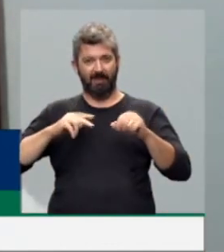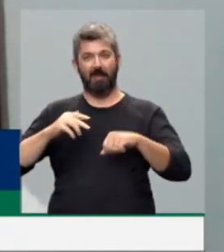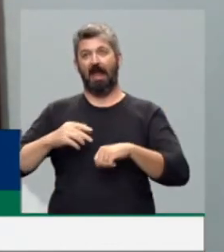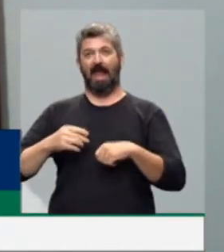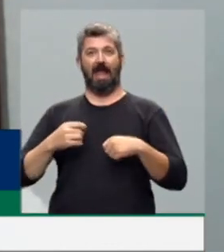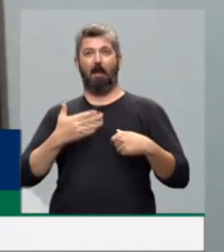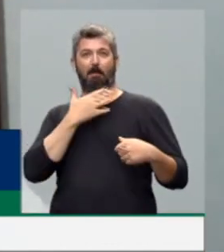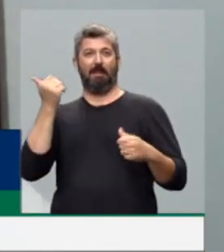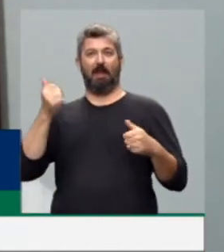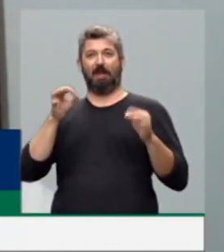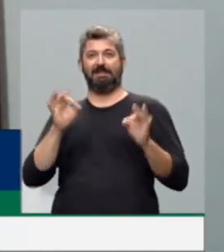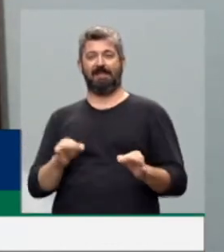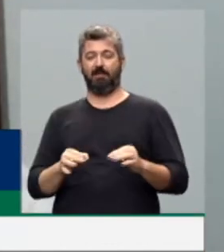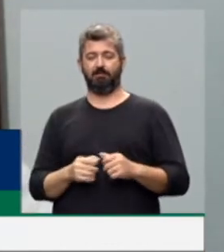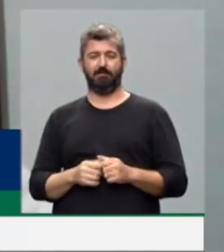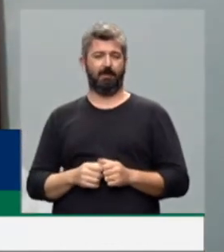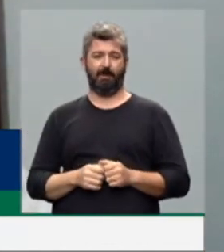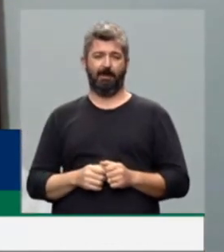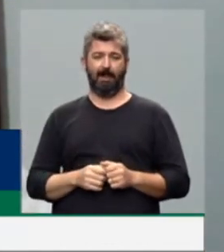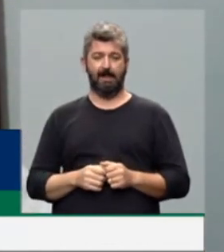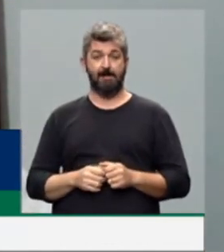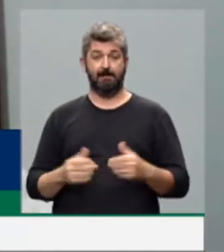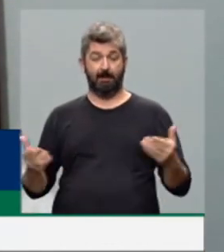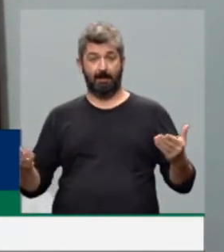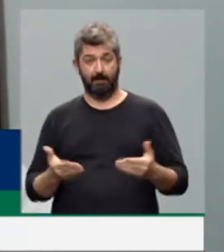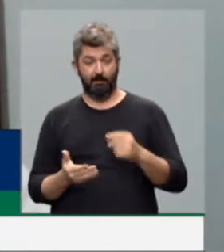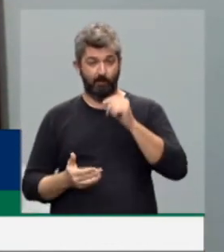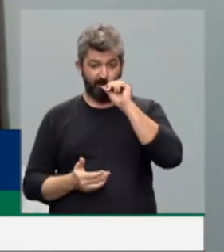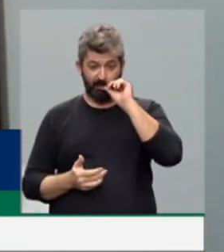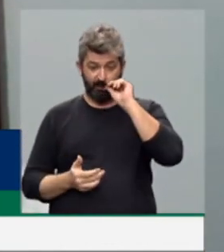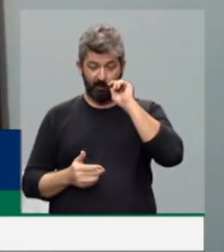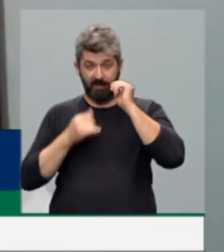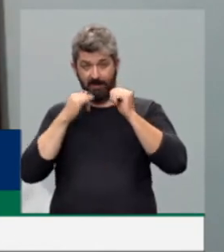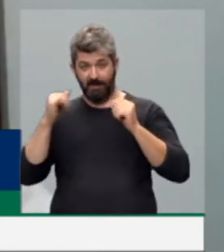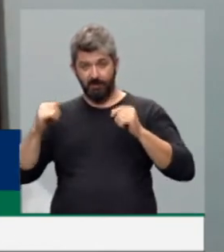QUE METE VERGONHA NESSE PAÍS E DESMISTO FICA PROFUNDAMENTE QUE AQUILO QUE É PRIVADO É O